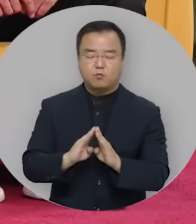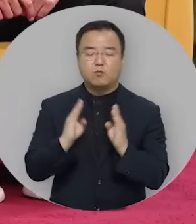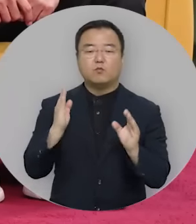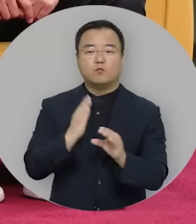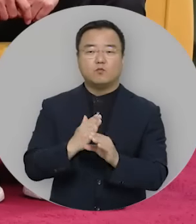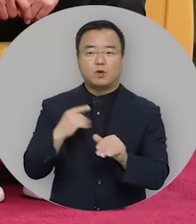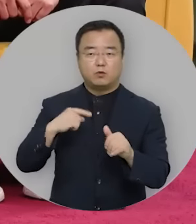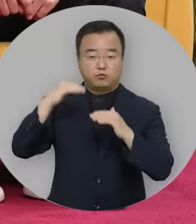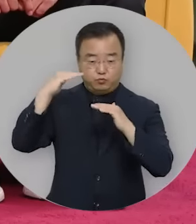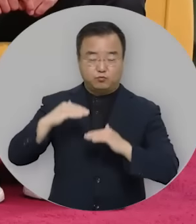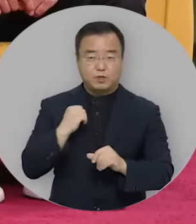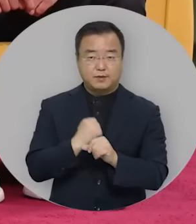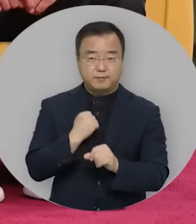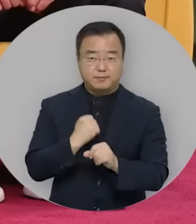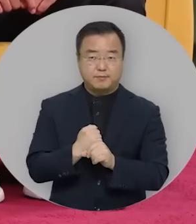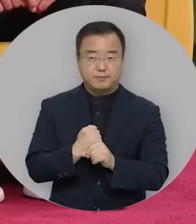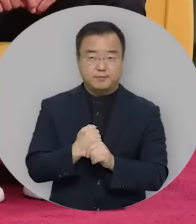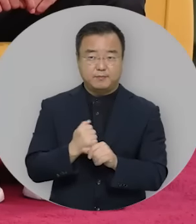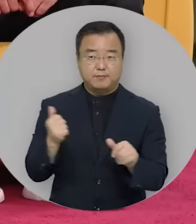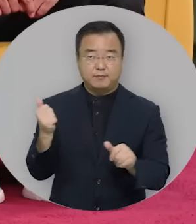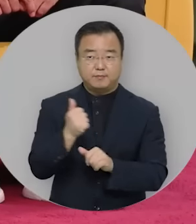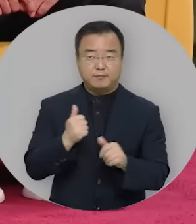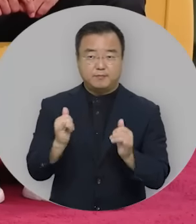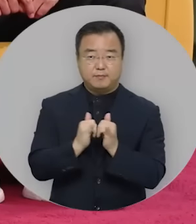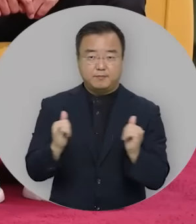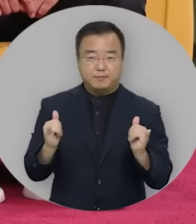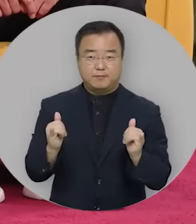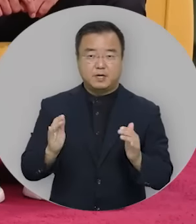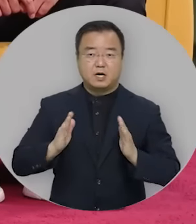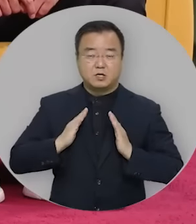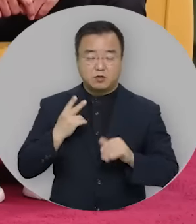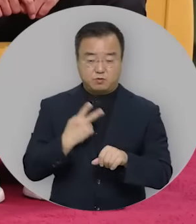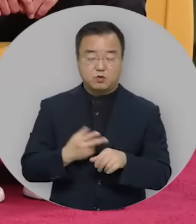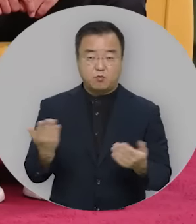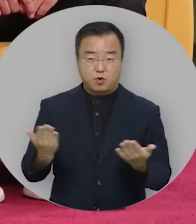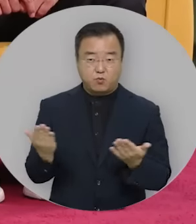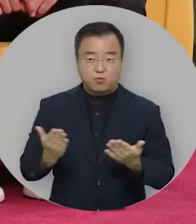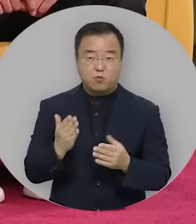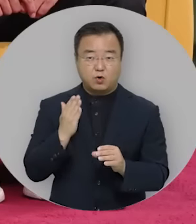학교 교육과정을 만드는 개교 멤버로 같이 겸임 교사로 활동을 하면서